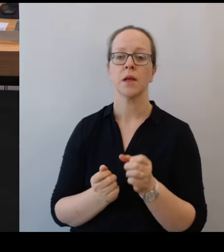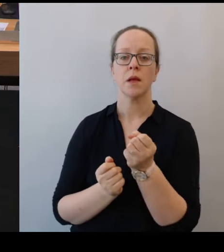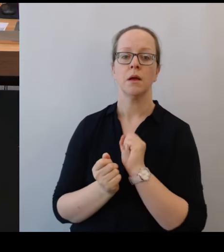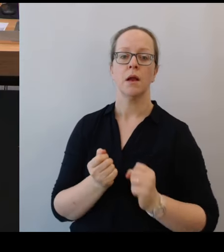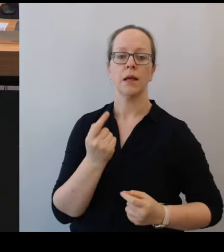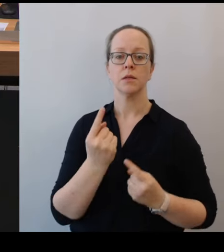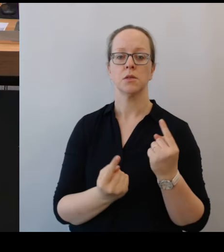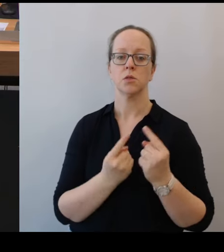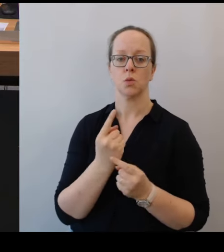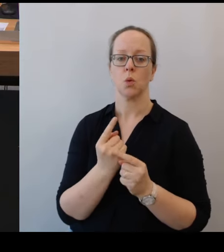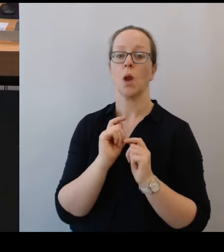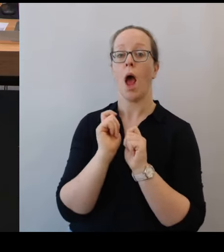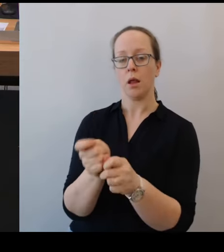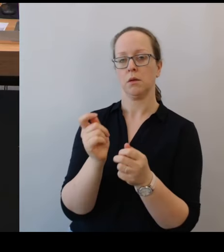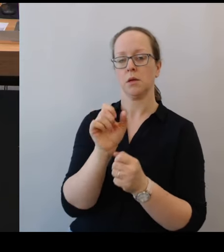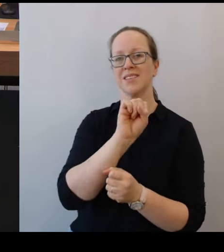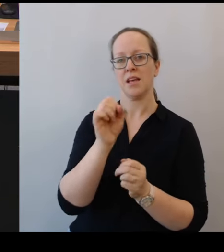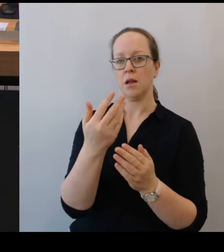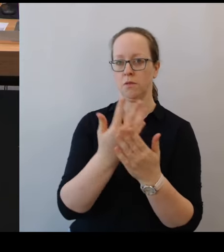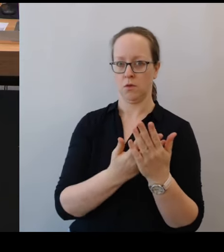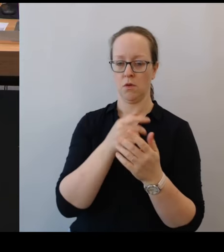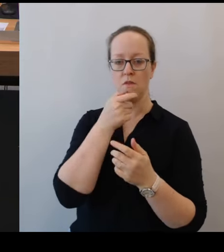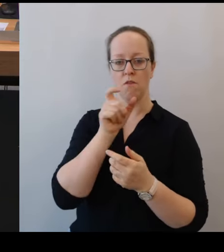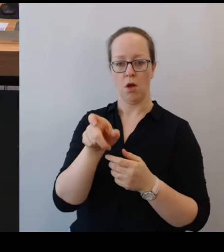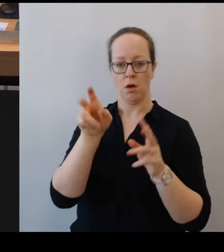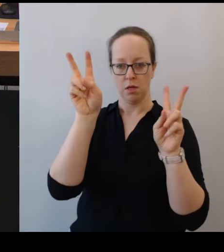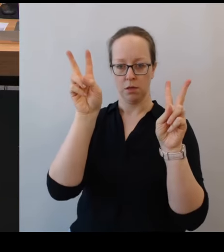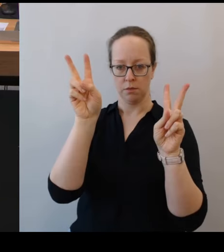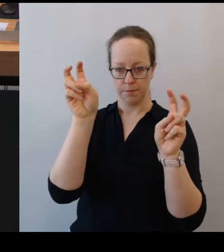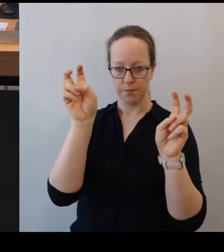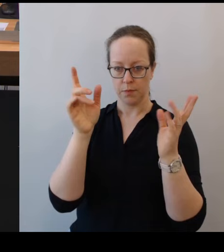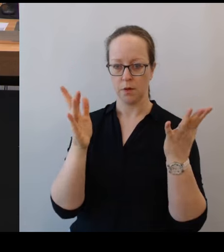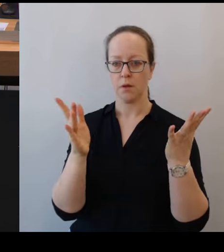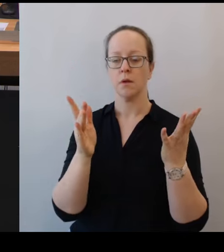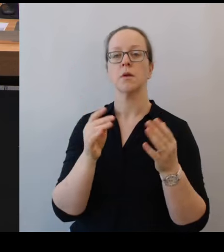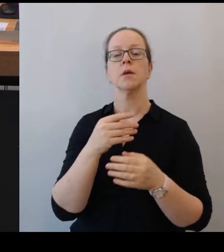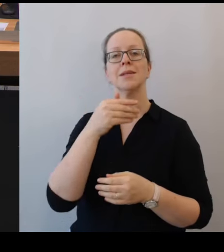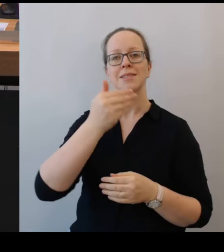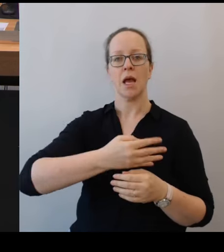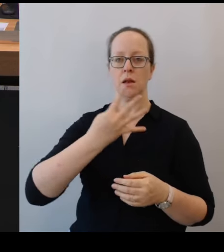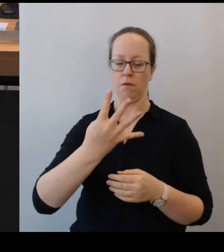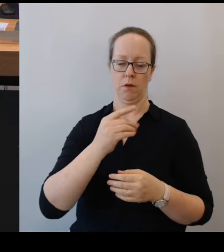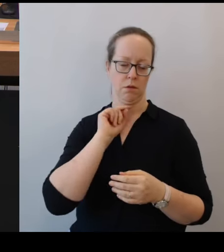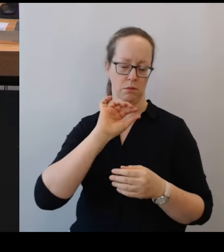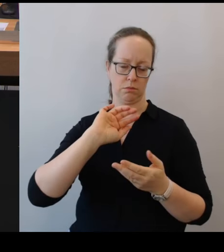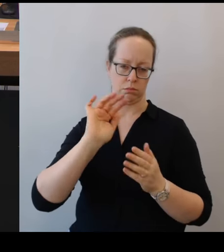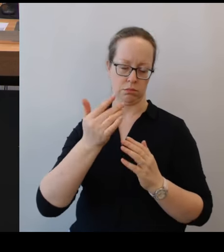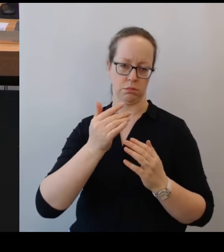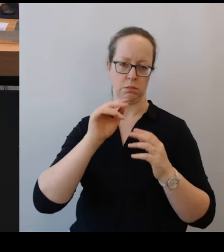zitiere frei Seite vier der Vorlage. Es ist nicht zu erwarten, dass diese Besteuerung den Tourismus nicht übermäßig